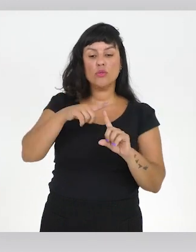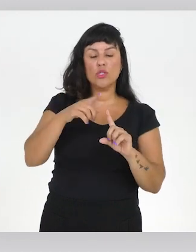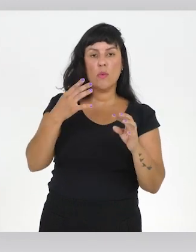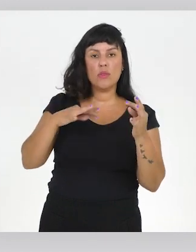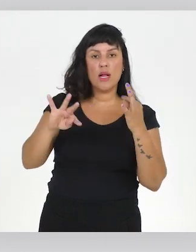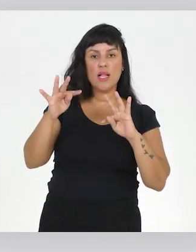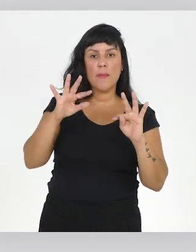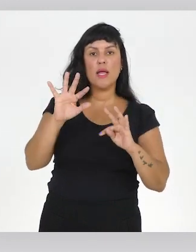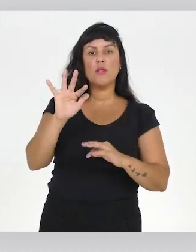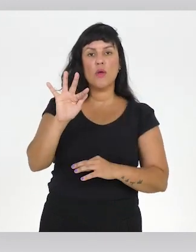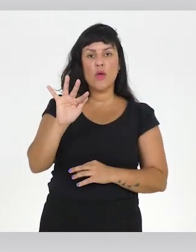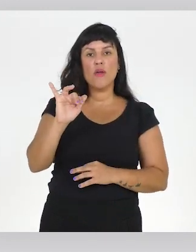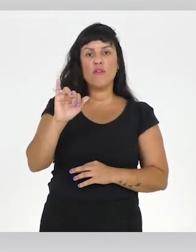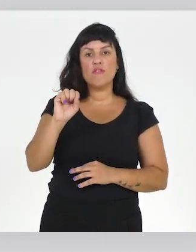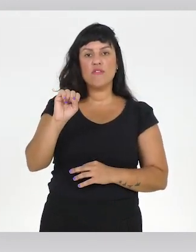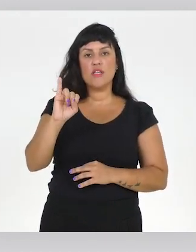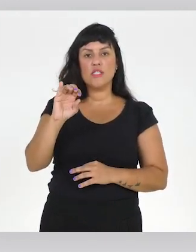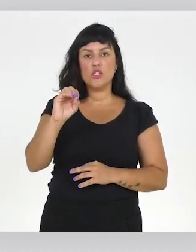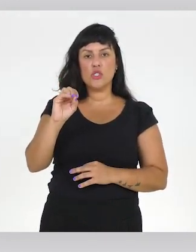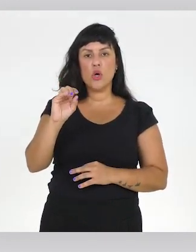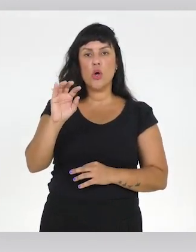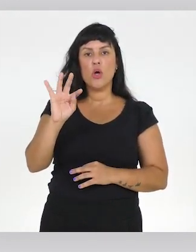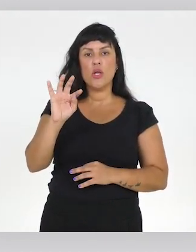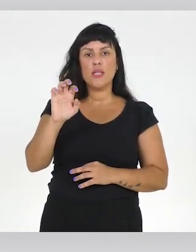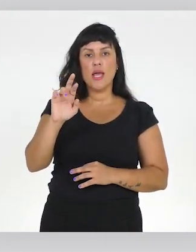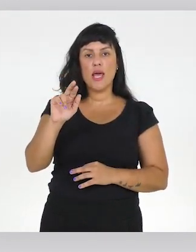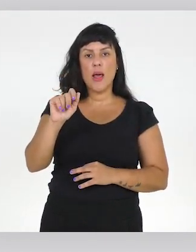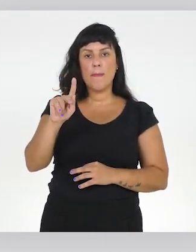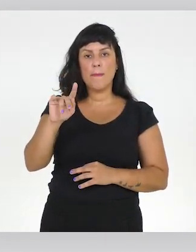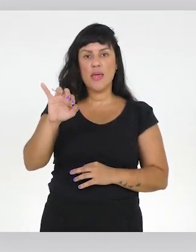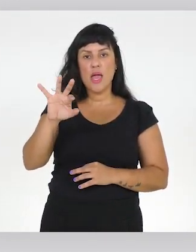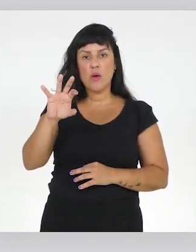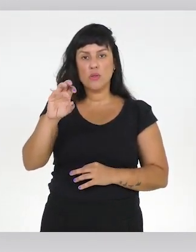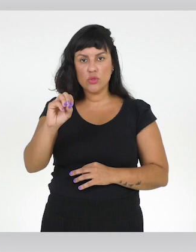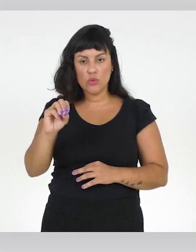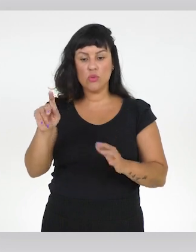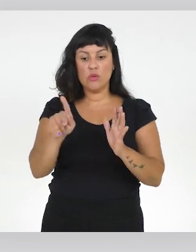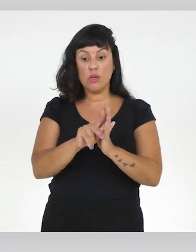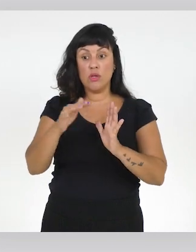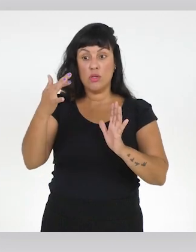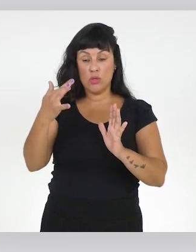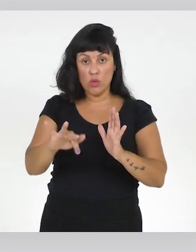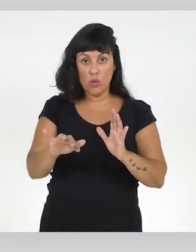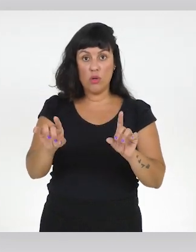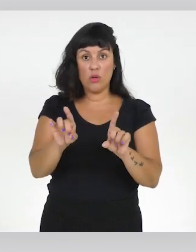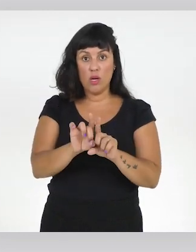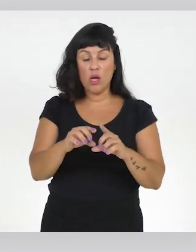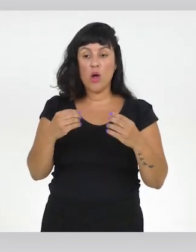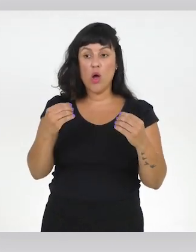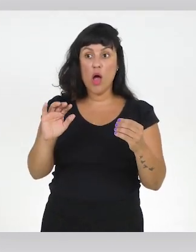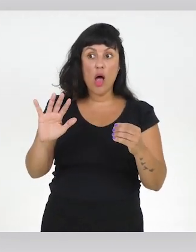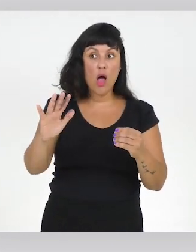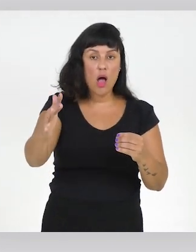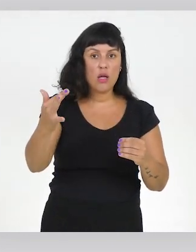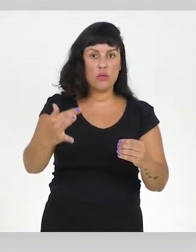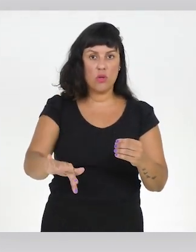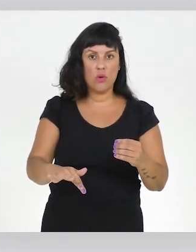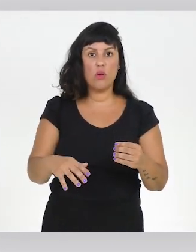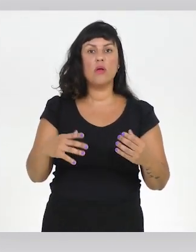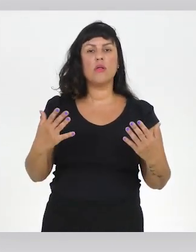e os efeitos nos pacientes de acordo com o mecanismo da dor. Vamos entender um pouquinho primeiro o que é a fisioterapia.